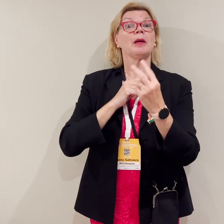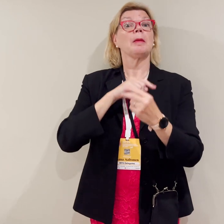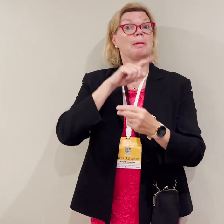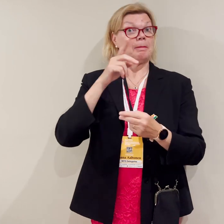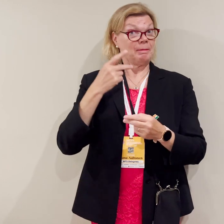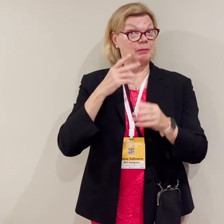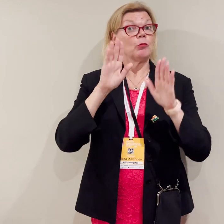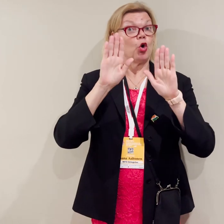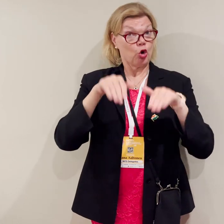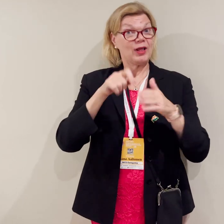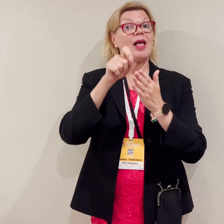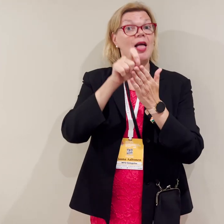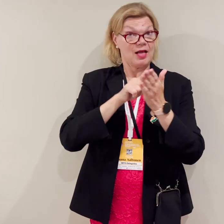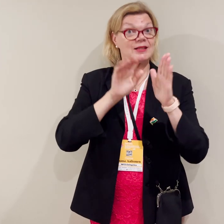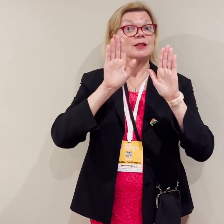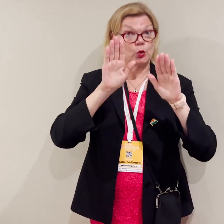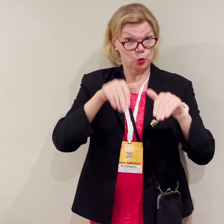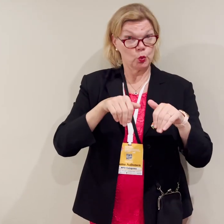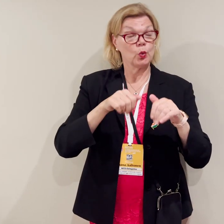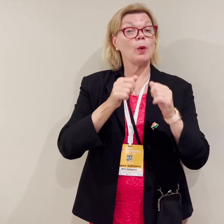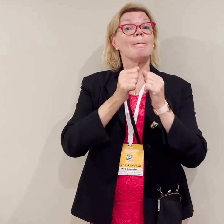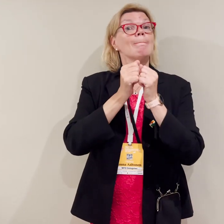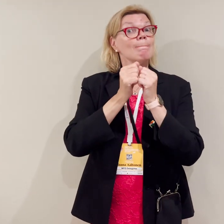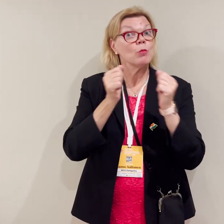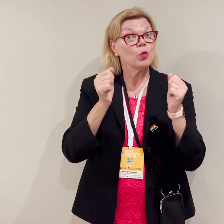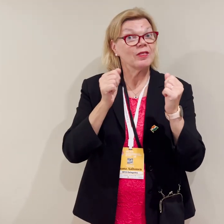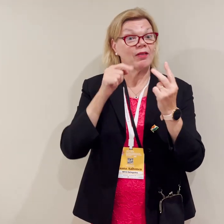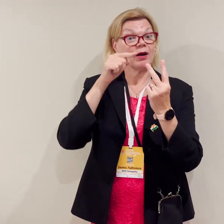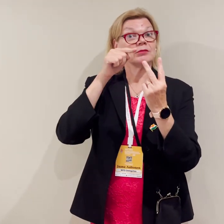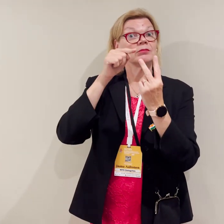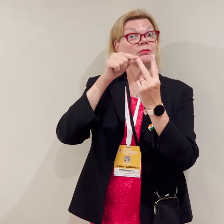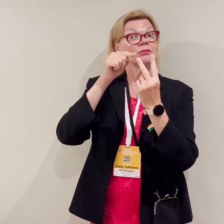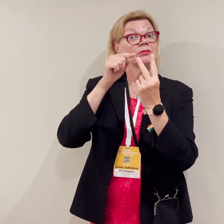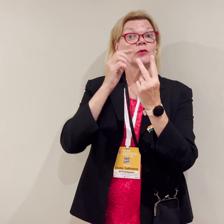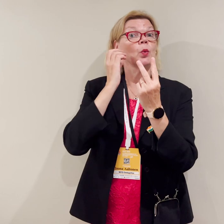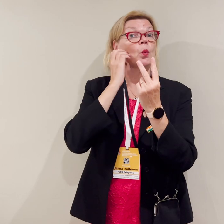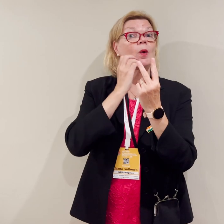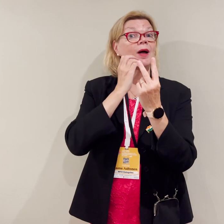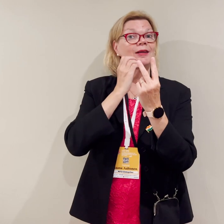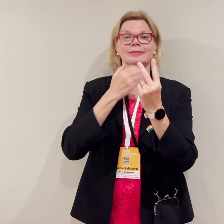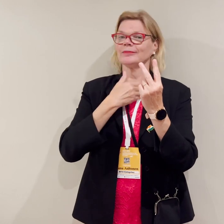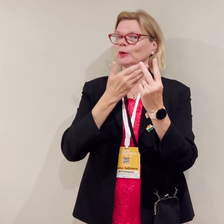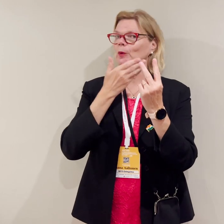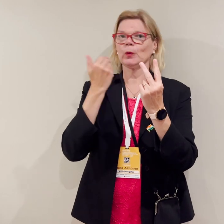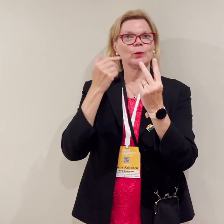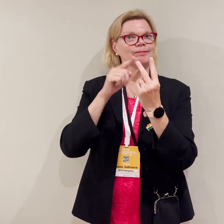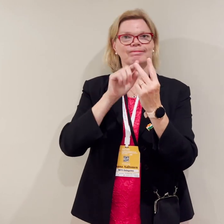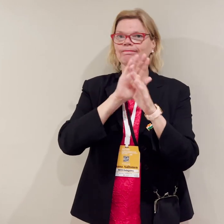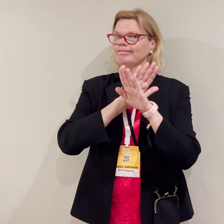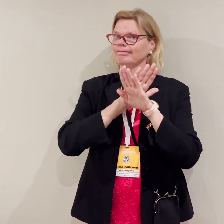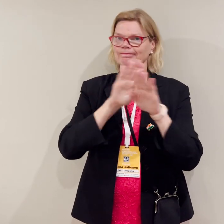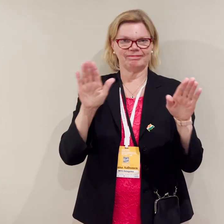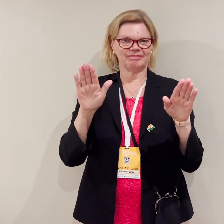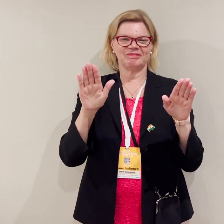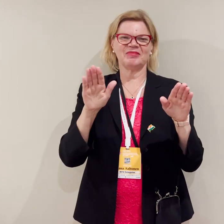Äänestimme, mutta emme Yhdistyneitä arabiemiirikuntia.